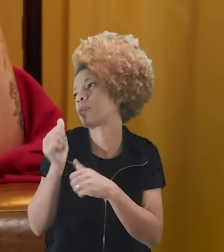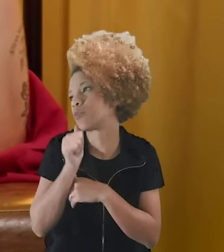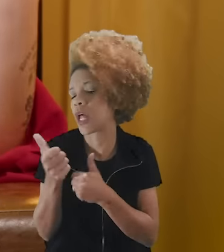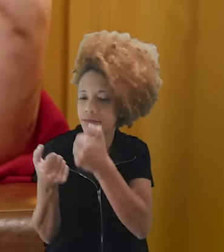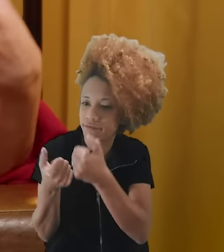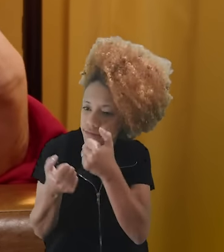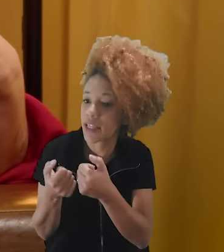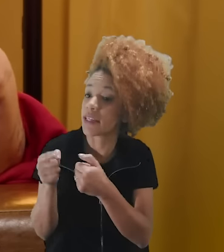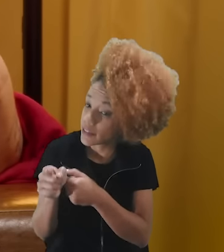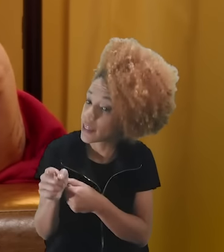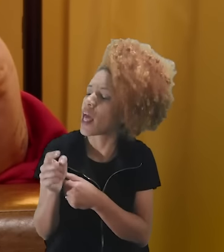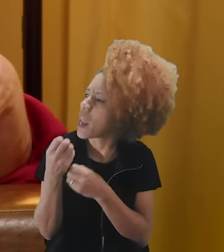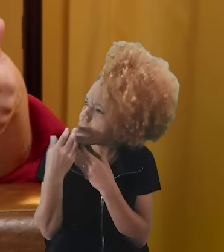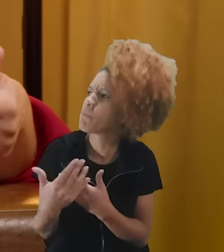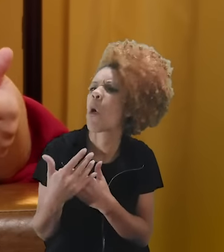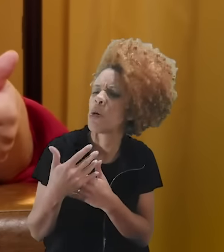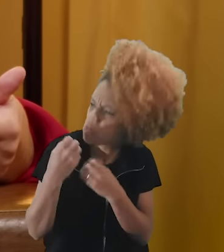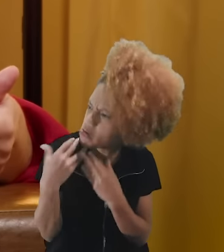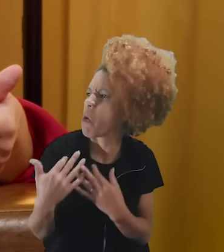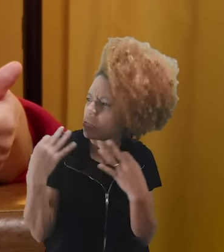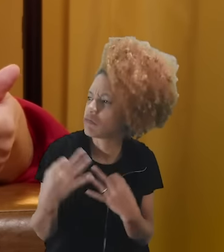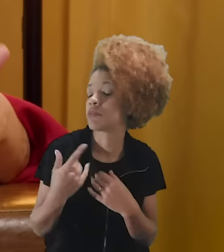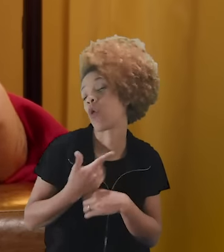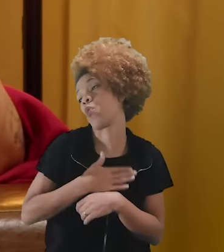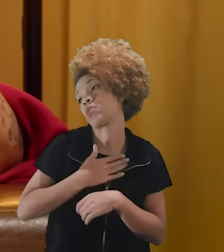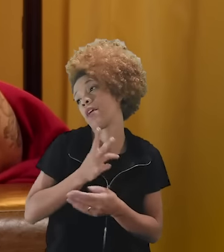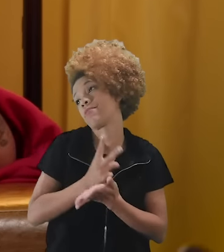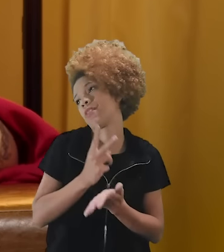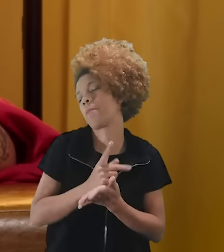existe mulheres jogando e que fulana de tal é muito braba então eu gostava Eu sempre gosto de